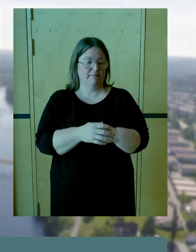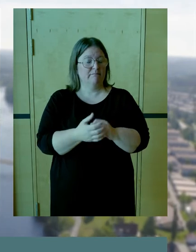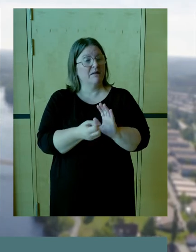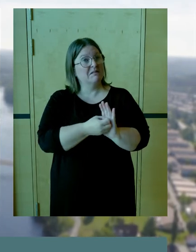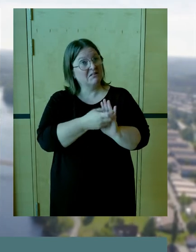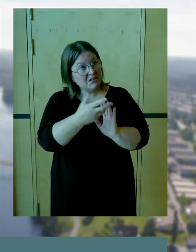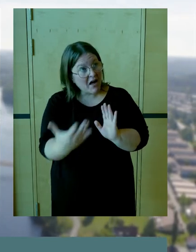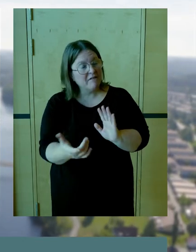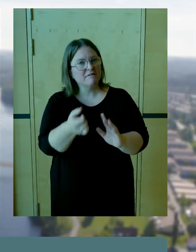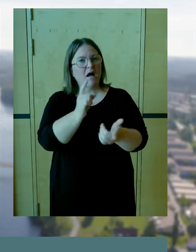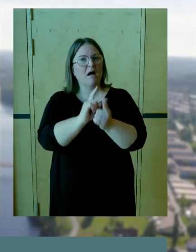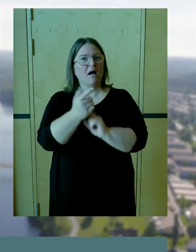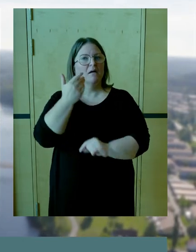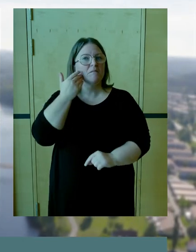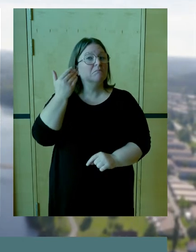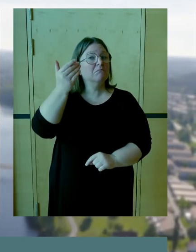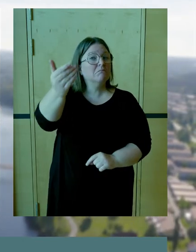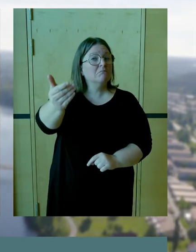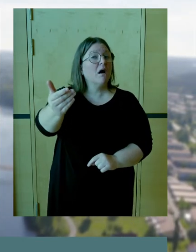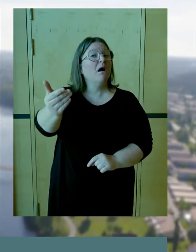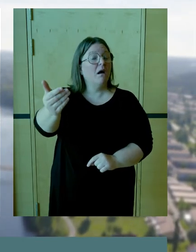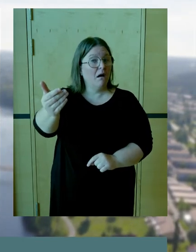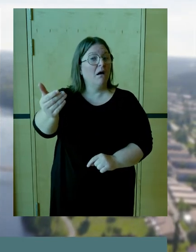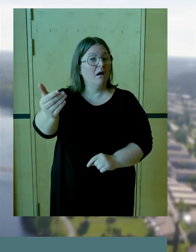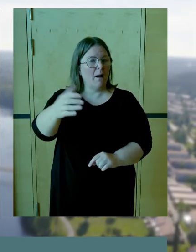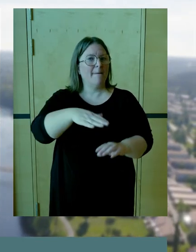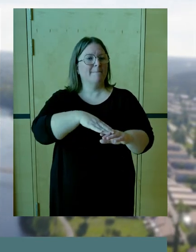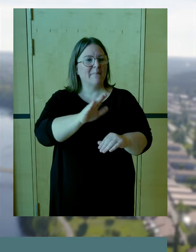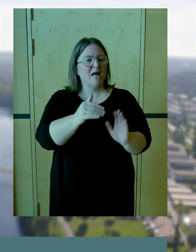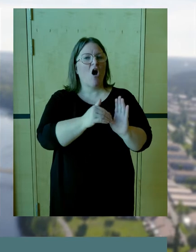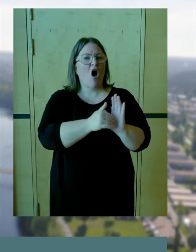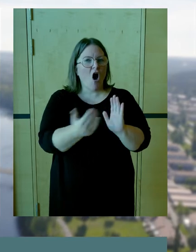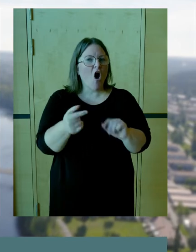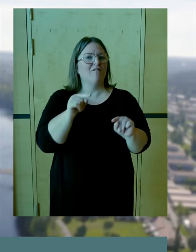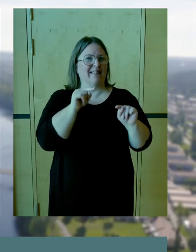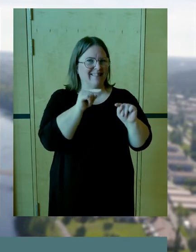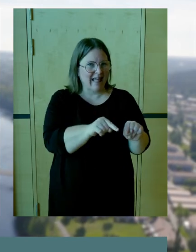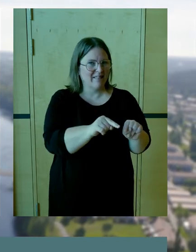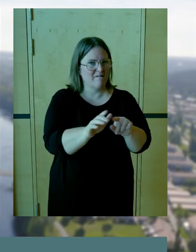Mer ut av denna avancerade sjukvård kommer att göras på vård och omsorg